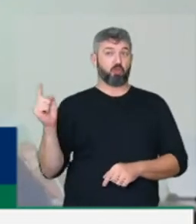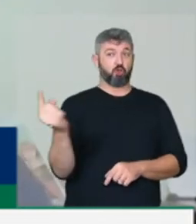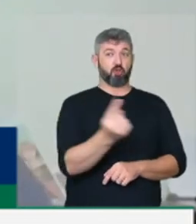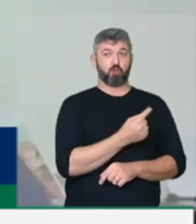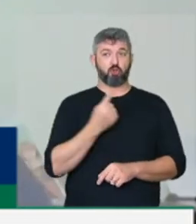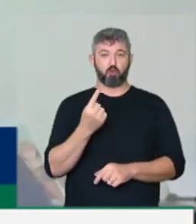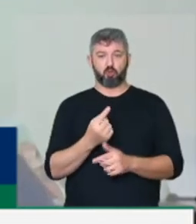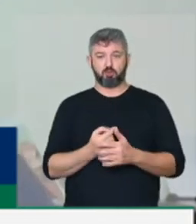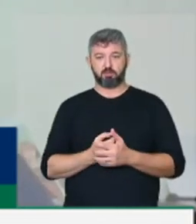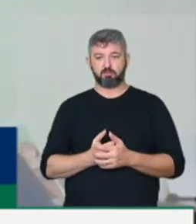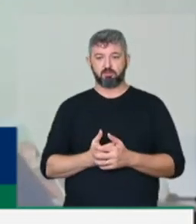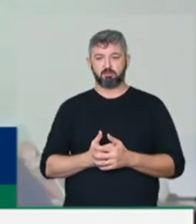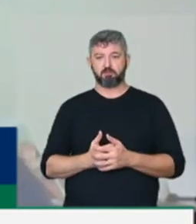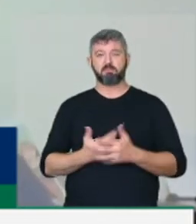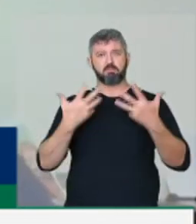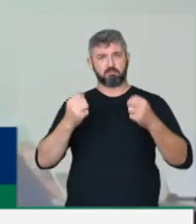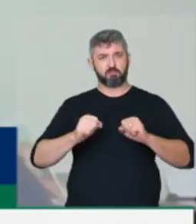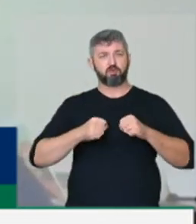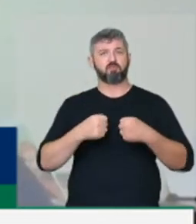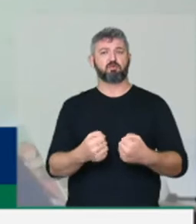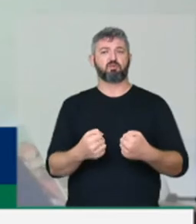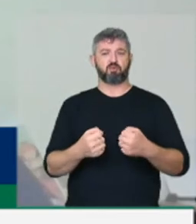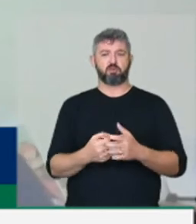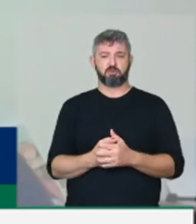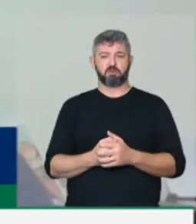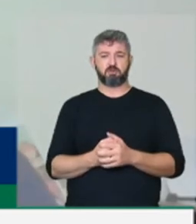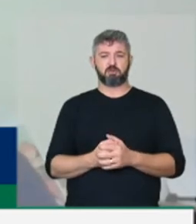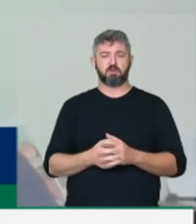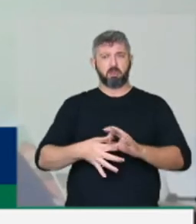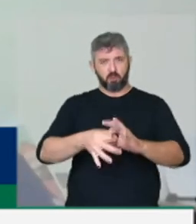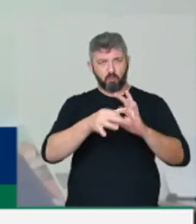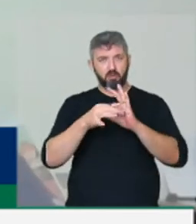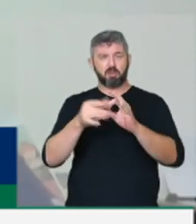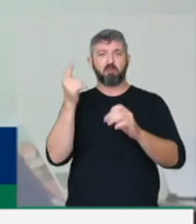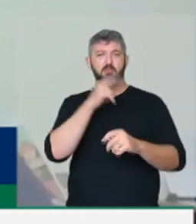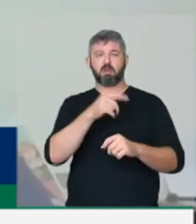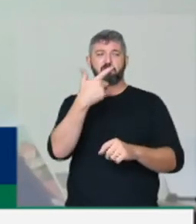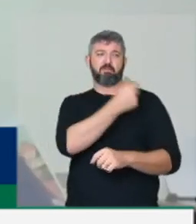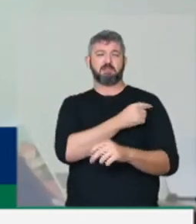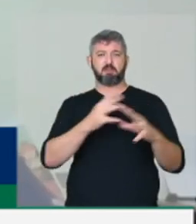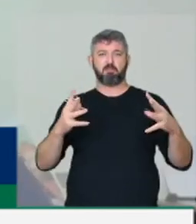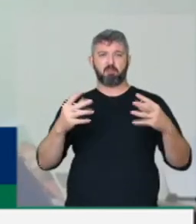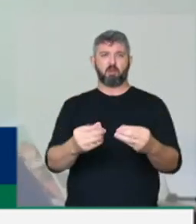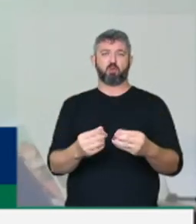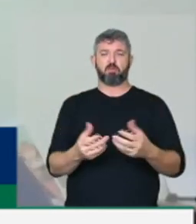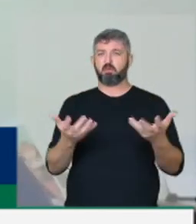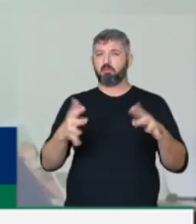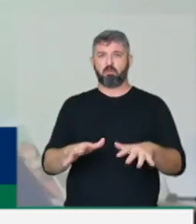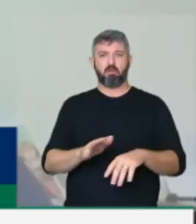TODOS. VAMOS... SE ESFORÇAR E VAMOS UNIR A NOSSA FORÇA PARA TER A VACINA PARA TODOS. PARA A NÃO QUEREMOS MAIS RECORDES DIÁRIOS DE MORTE PELA